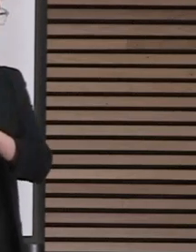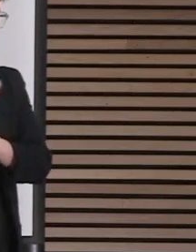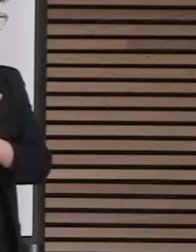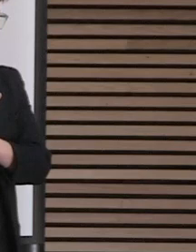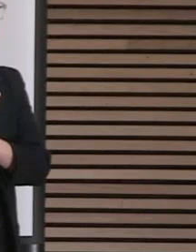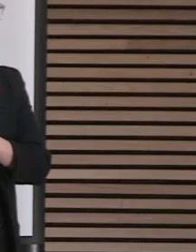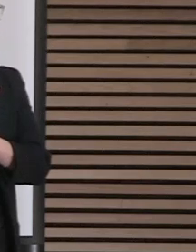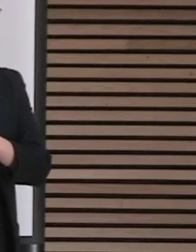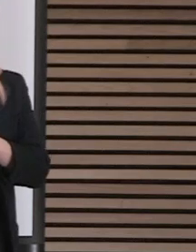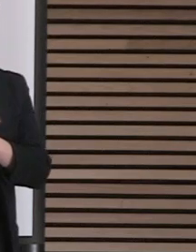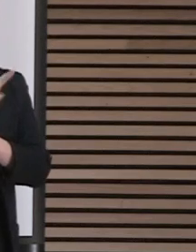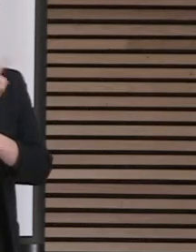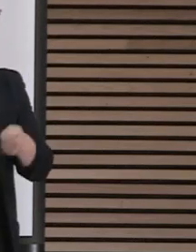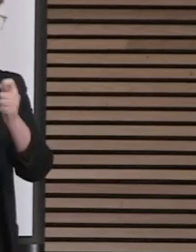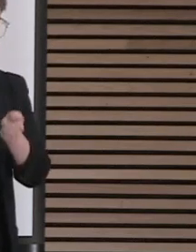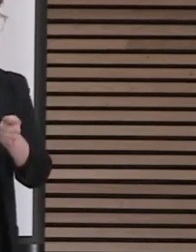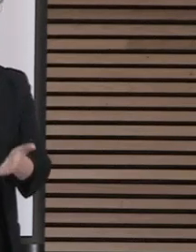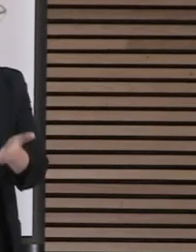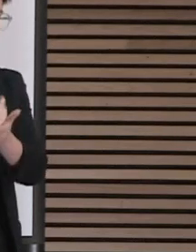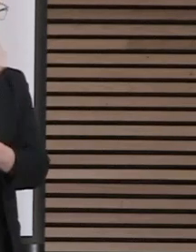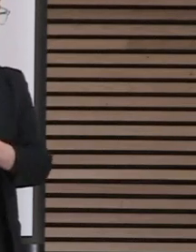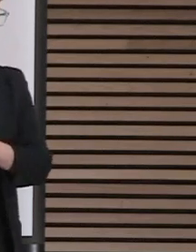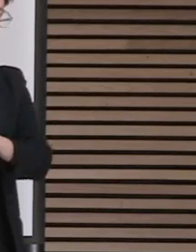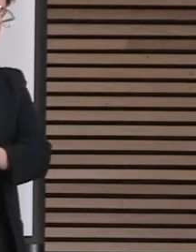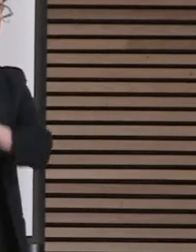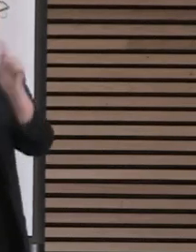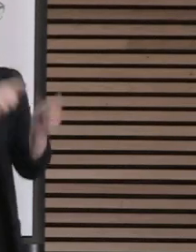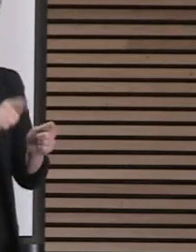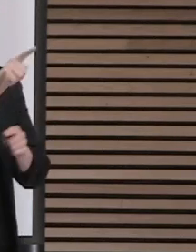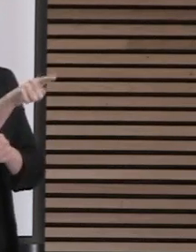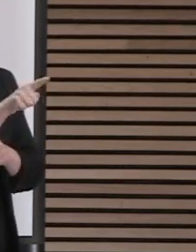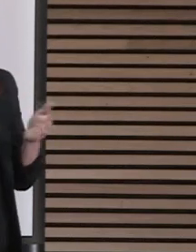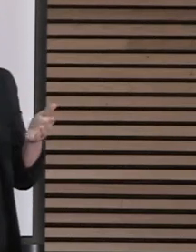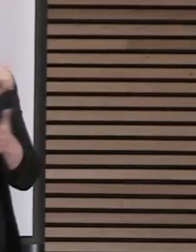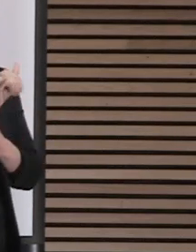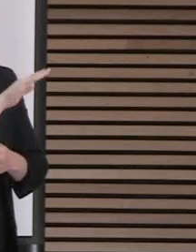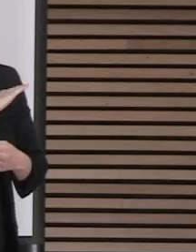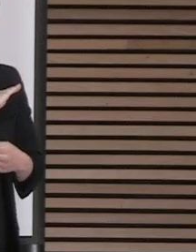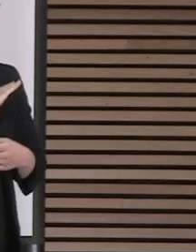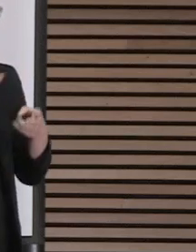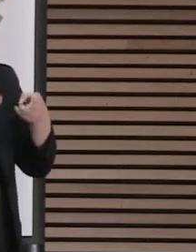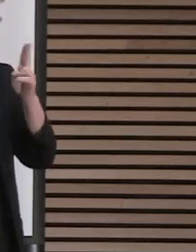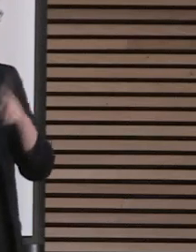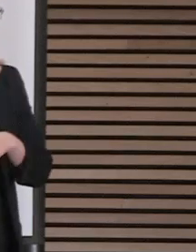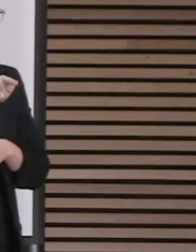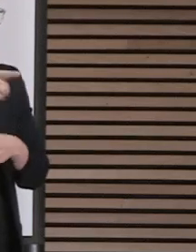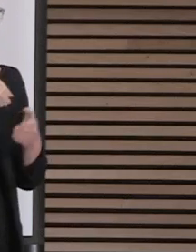nga keehi i kawemai e whitu i tae katoa mai i runga i taua rerenga rere. I te 23 Akuhata